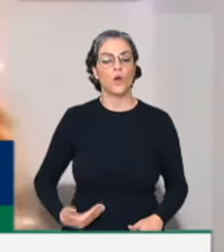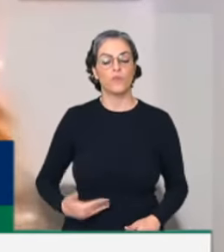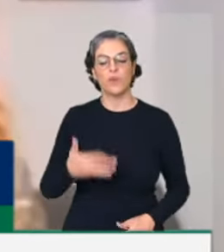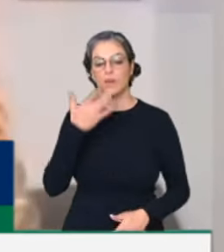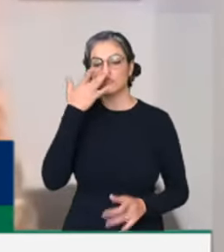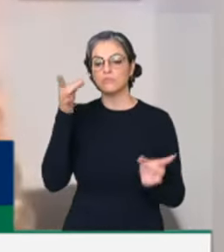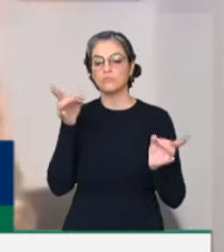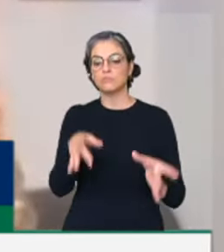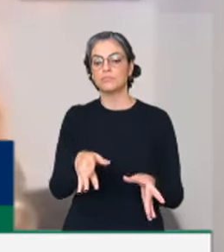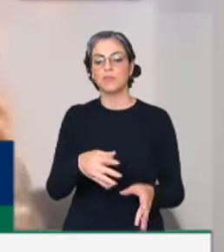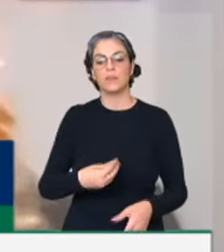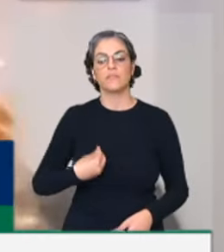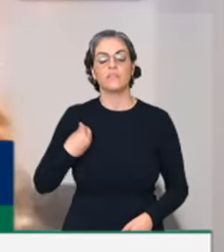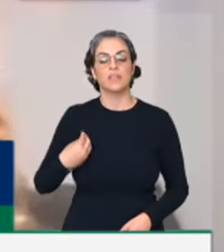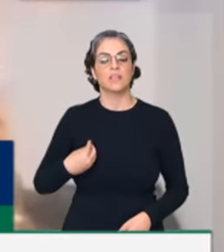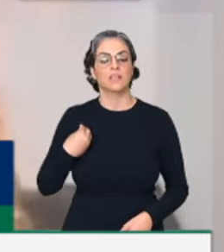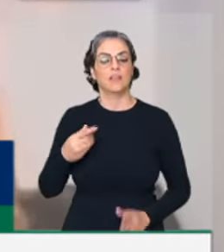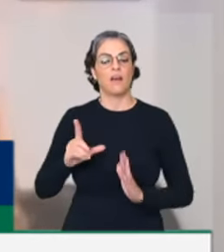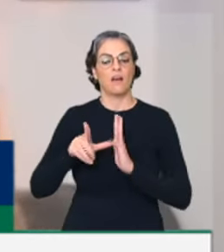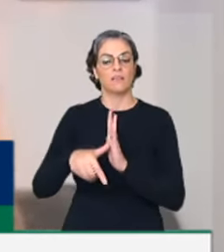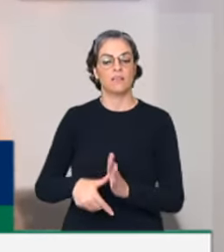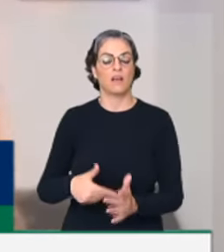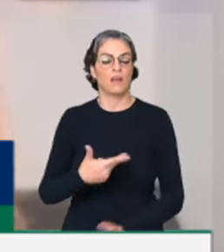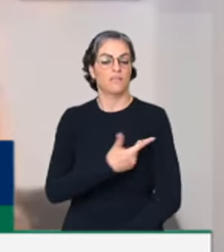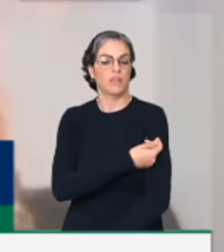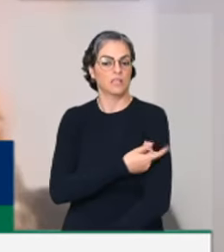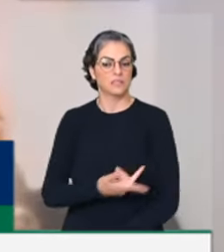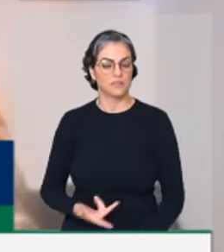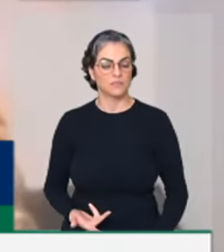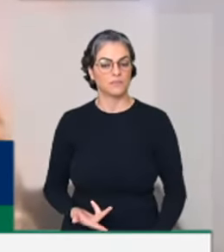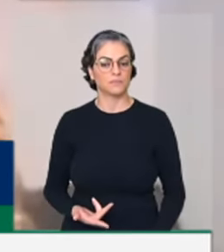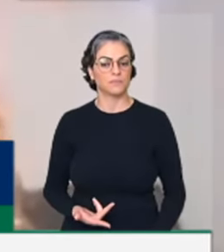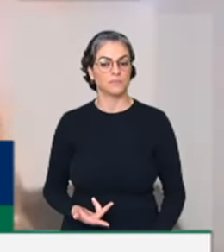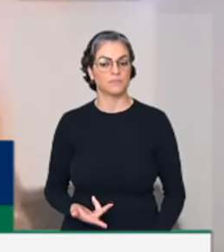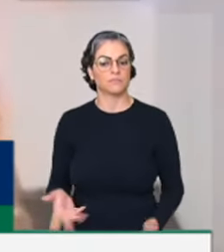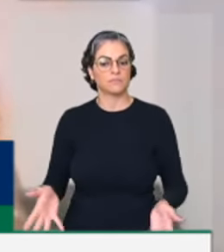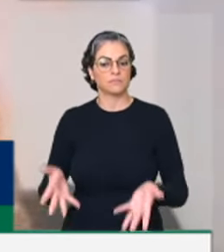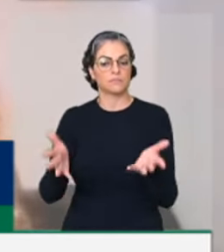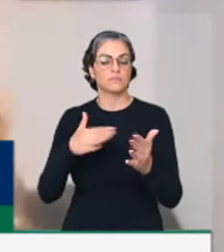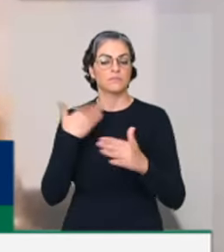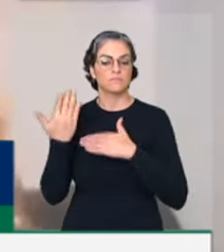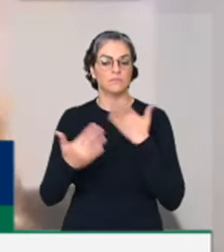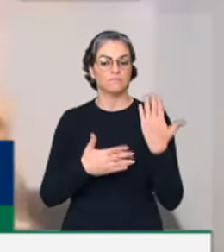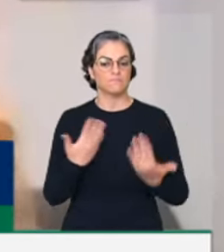VACINAÇÃO... QUE ESTIMULA A MORTE AO MERCADOR DA MORTE. E É COM A FORÇA DE AROLDO LIMA QUE NOS ENSINOU A TER MAIS